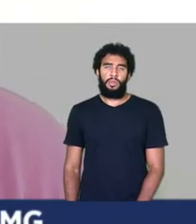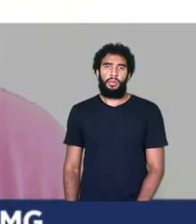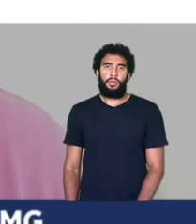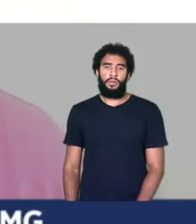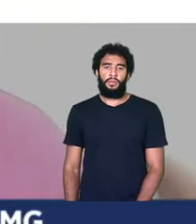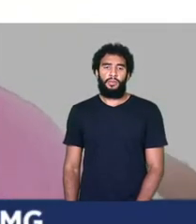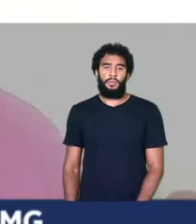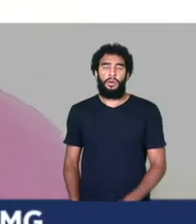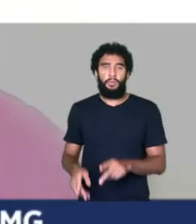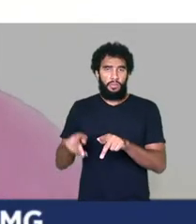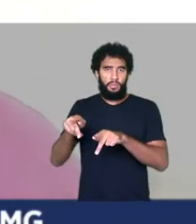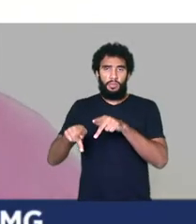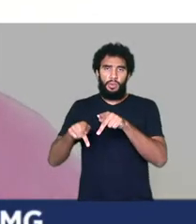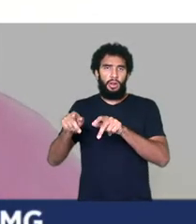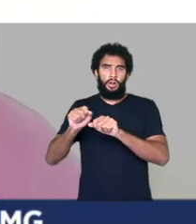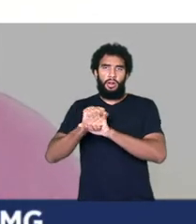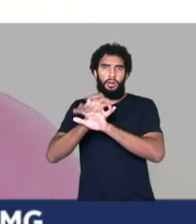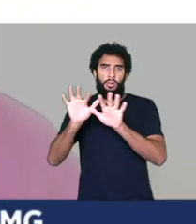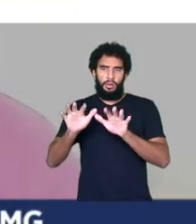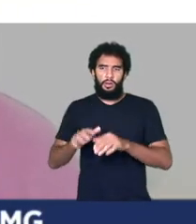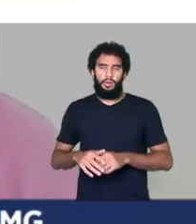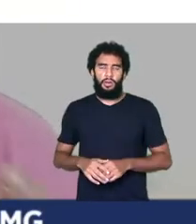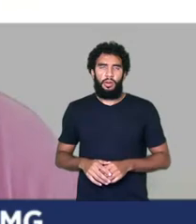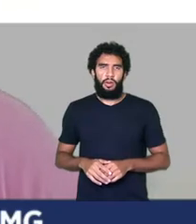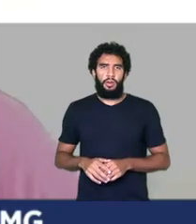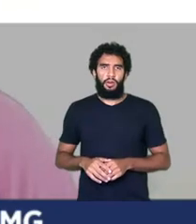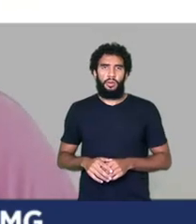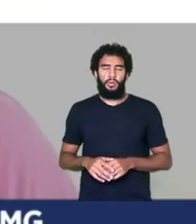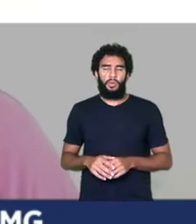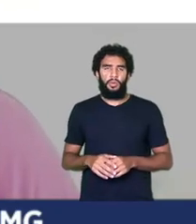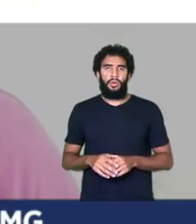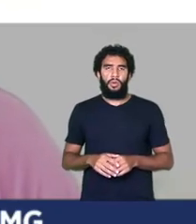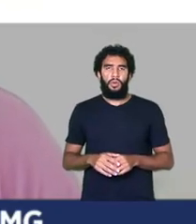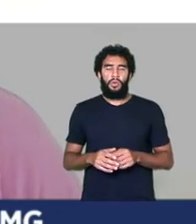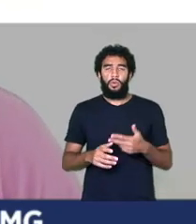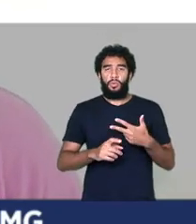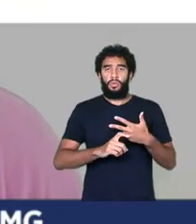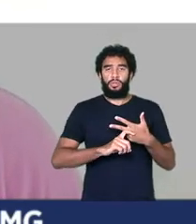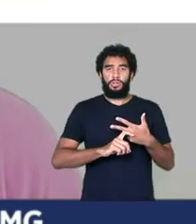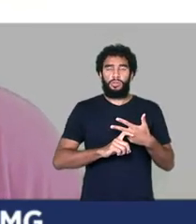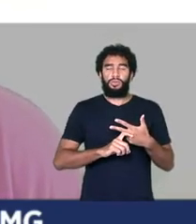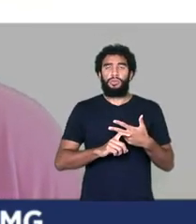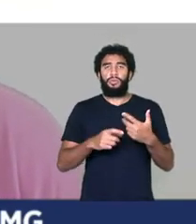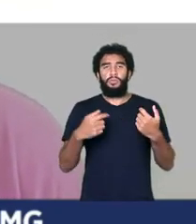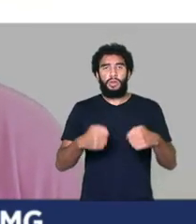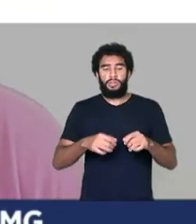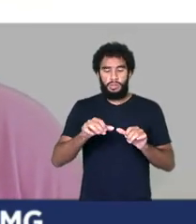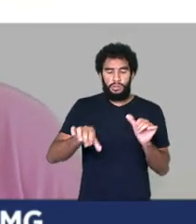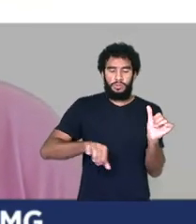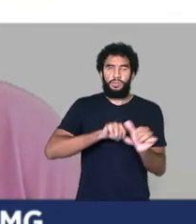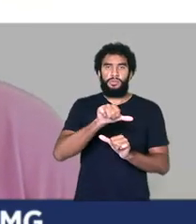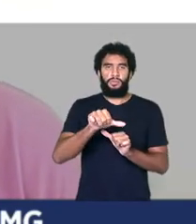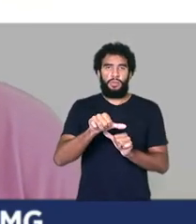DO POVO, E SEMPRE, PRESIDENTE, DIZENDO QUE ESSE NOSSO POVO... ESTÁ CLARO PARA O NOSSO POVO O ROLO QUE TEM QUE DAR NO EXECUTIVO, QUE O ESTADO BRASILEIRO, COM CERTEZA COM O